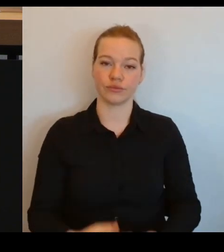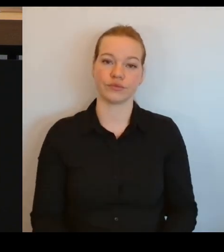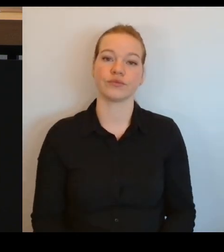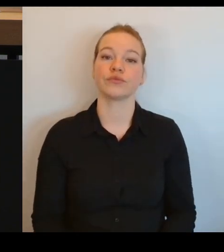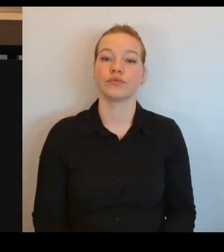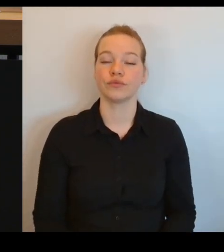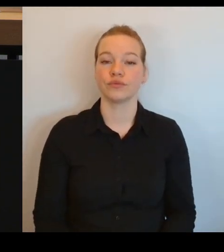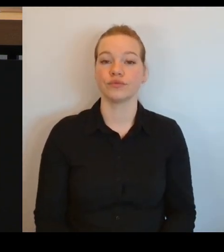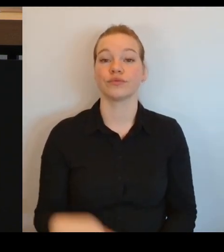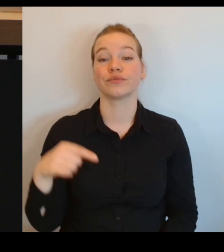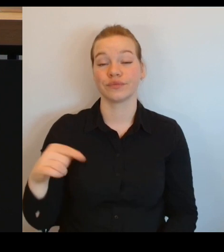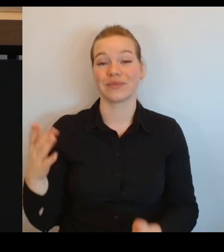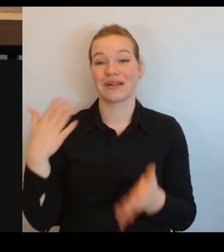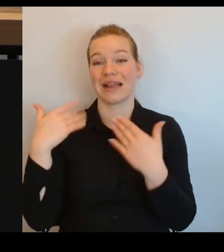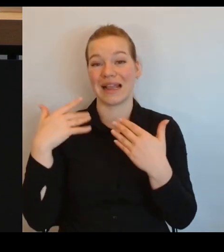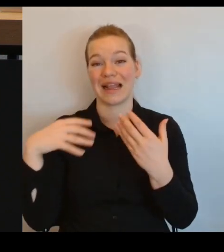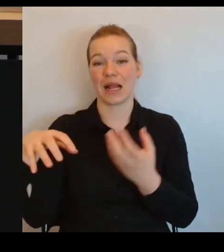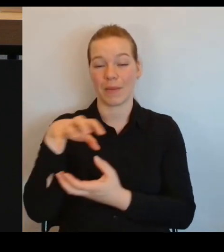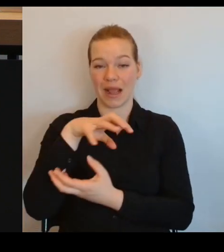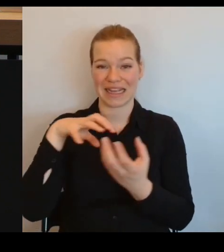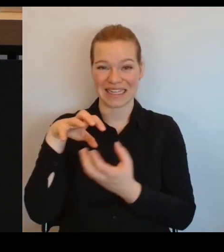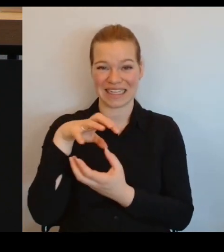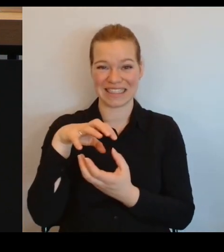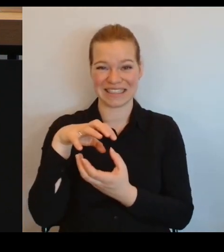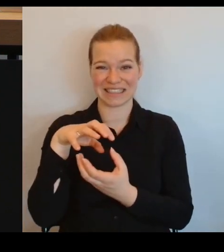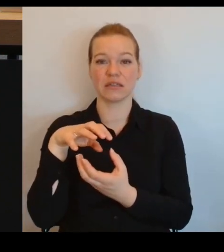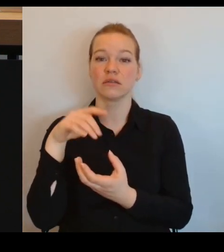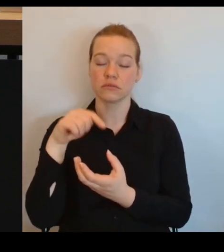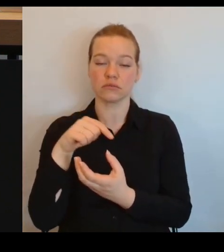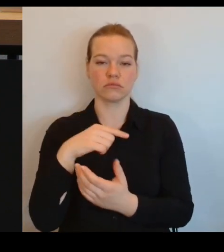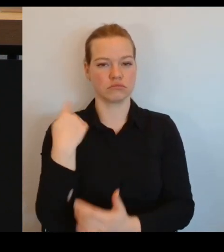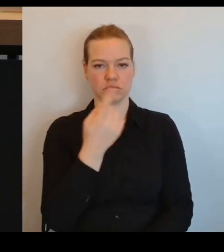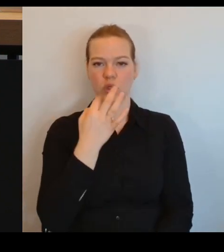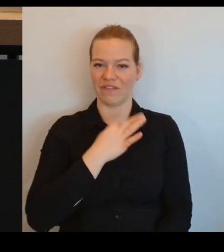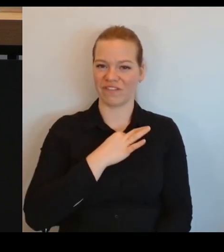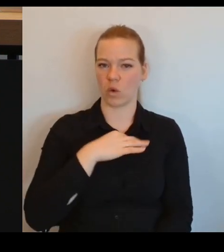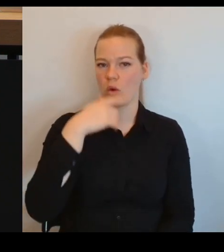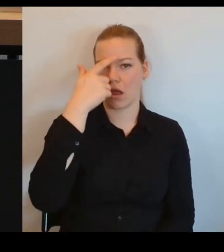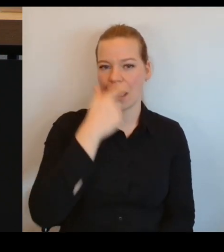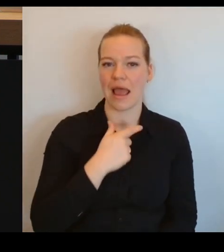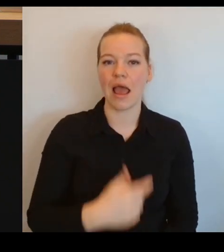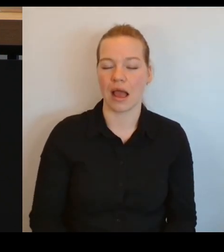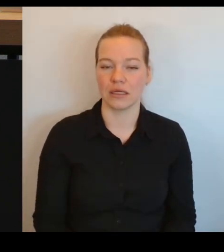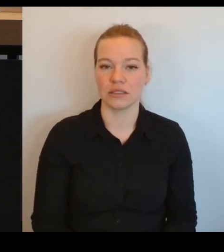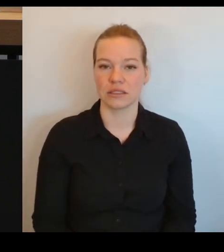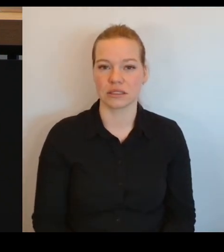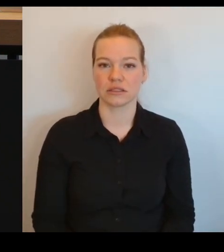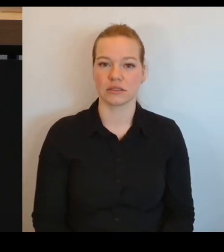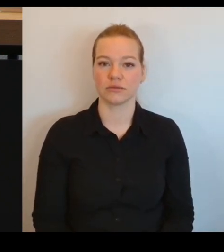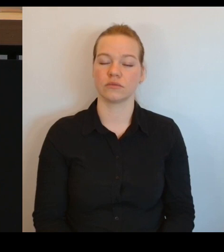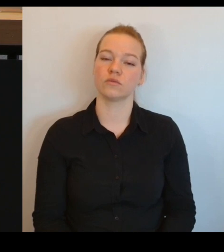ernsthaftes Anliegen ist. Und insofern, darf ich abschließend sagen, hat der Bericht des Rechnungshofes viele Facetten, die